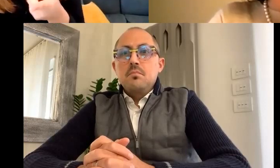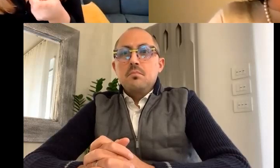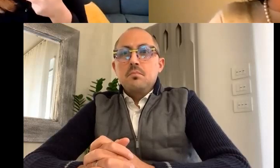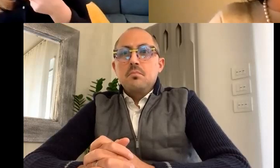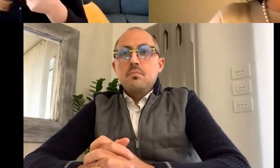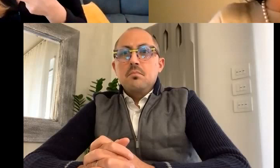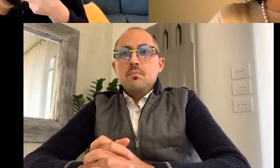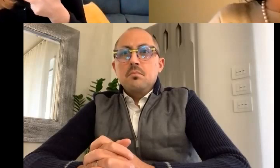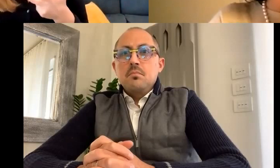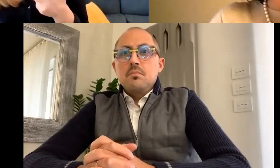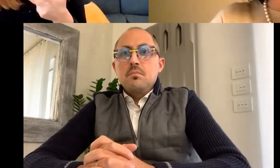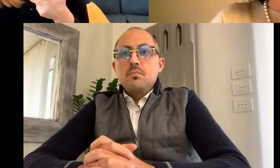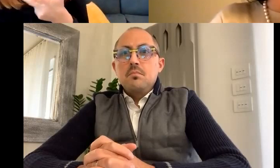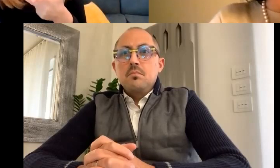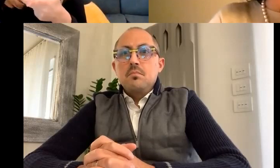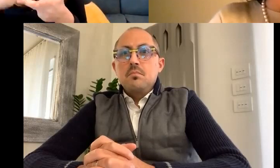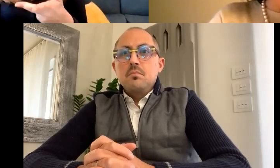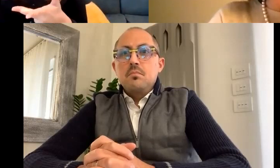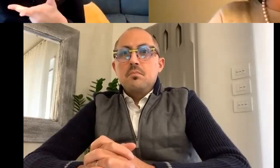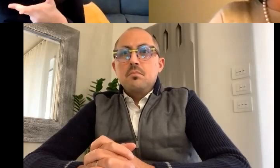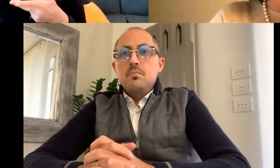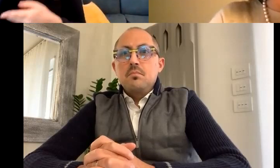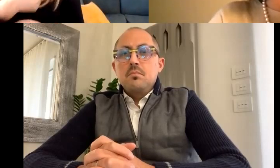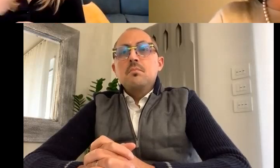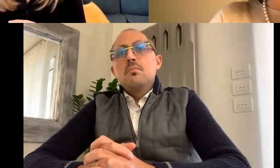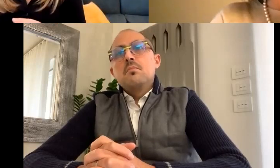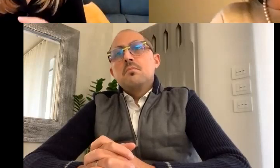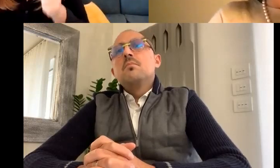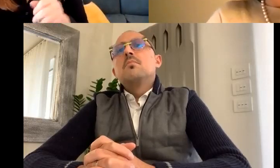evidenziare o sottolineare possiamo approfondire.